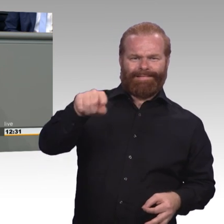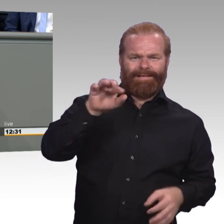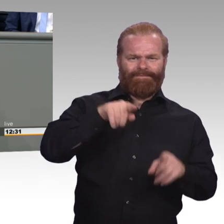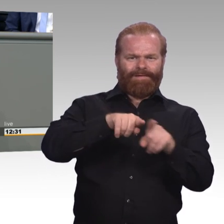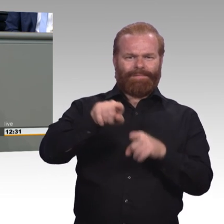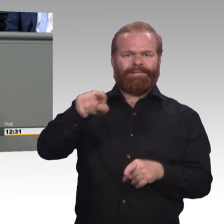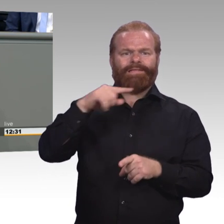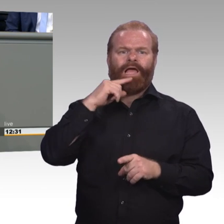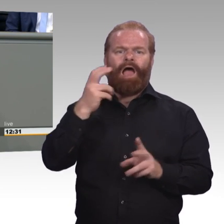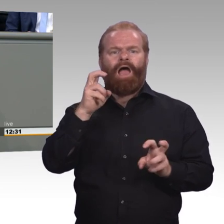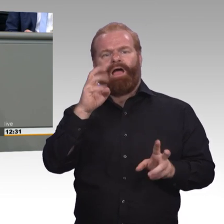2008.